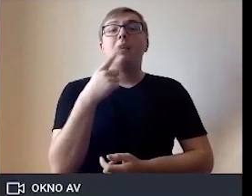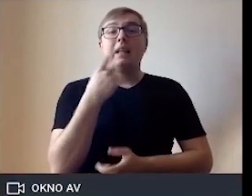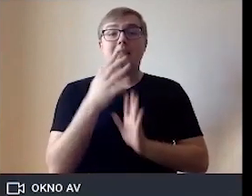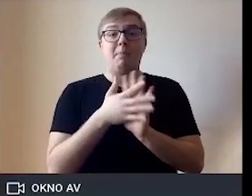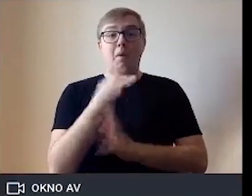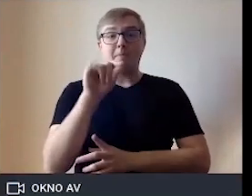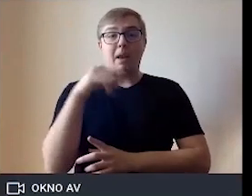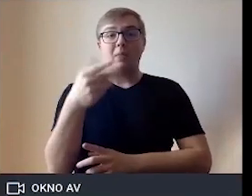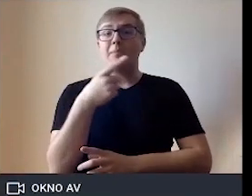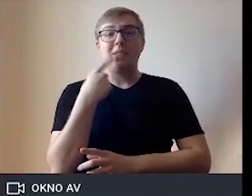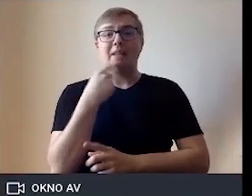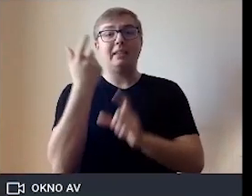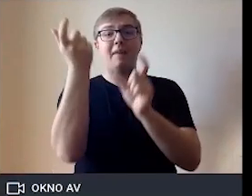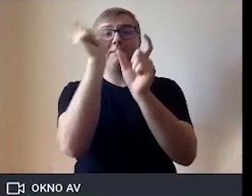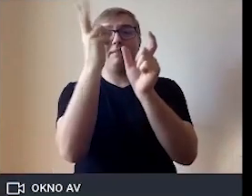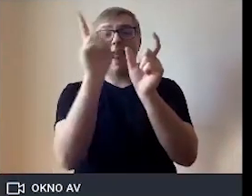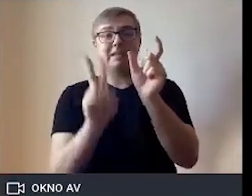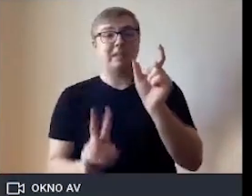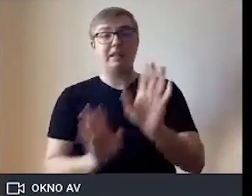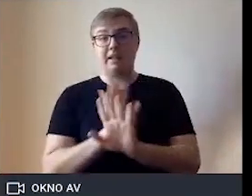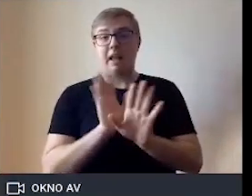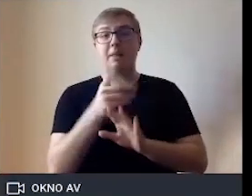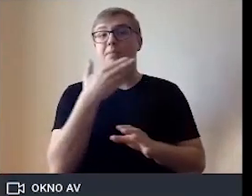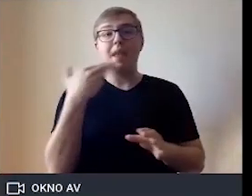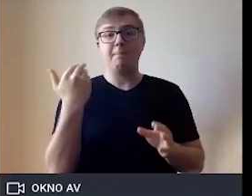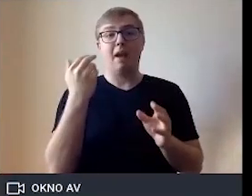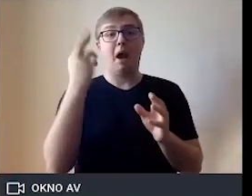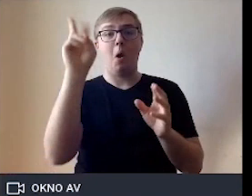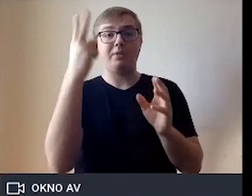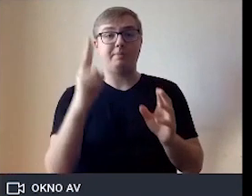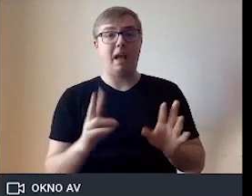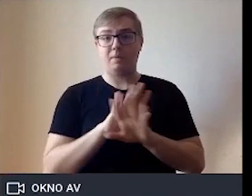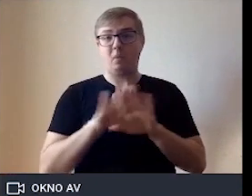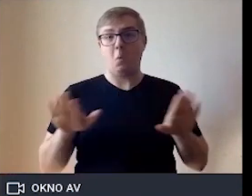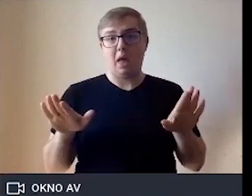W PJM nie ma odmian.